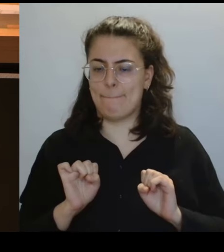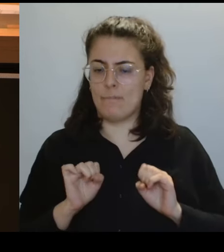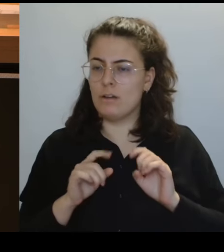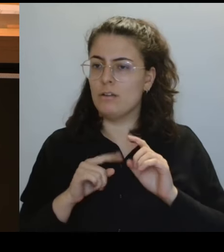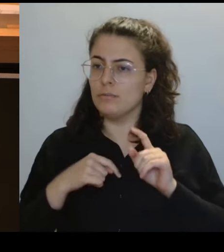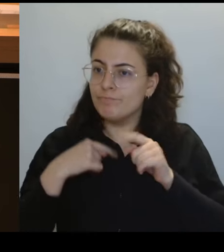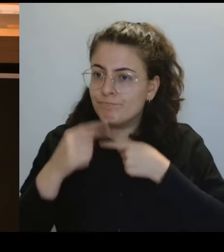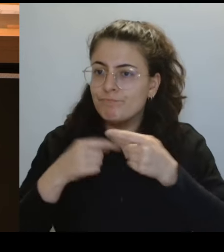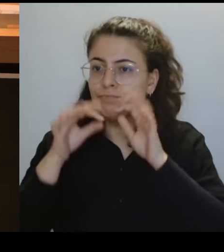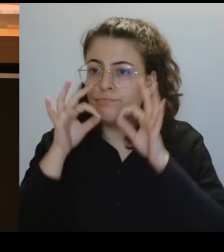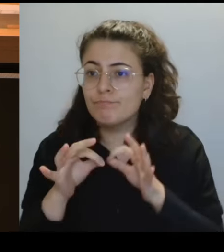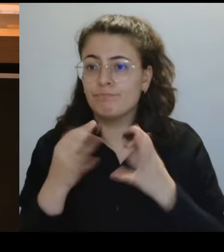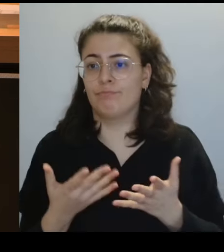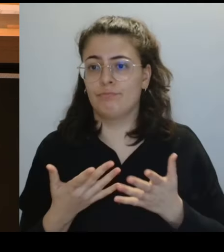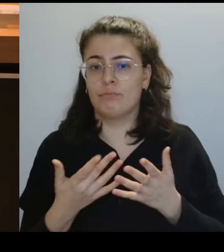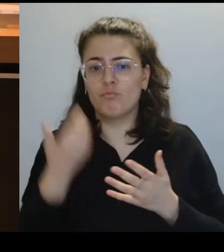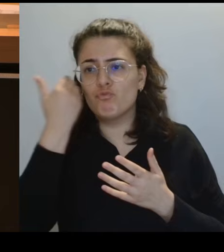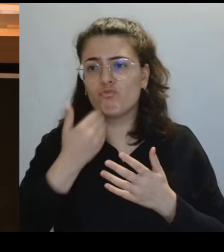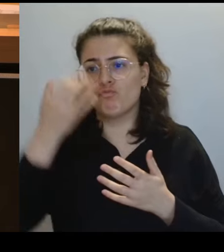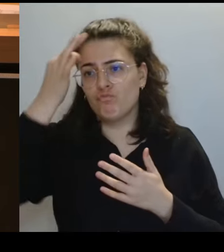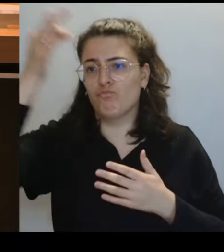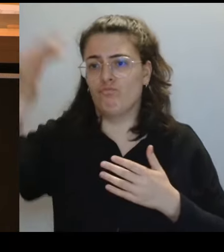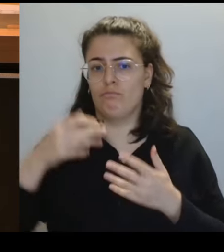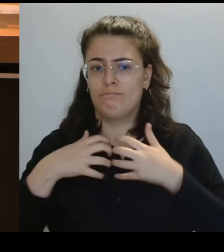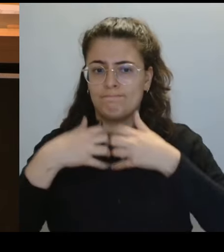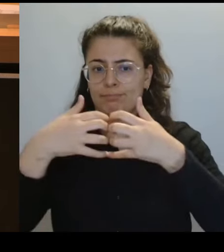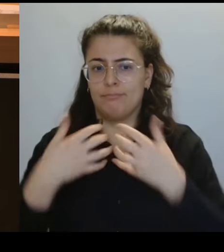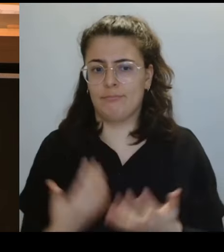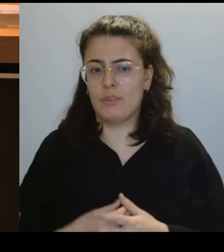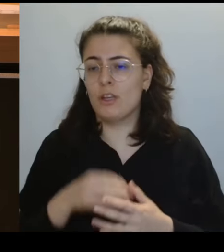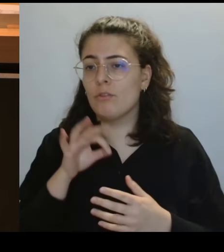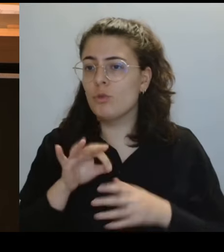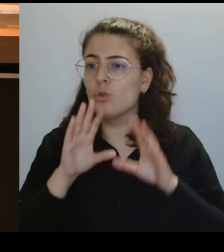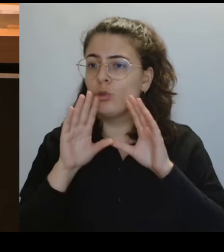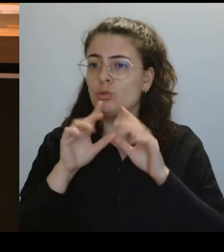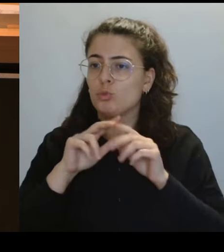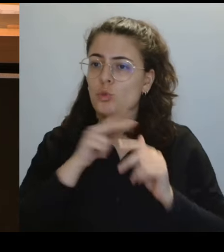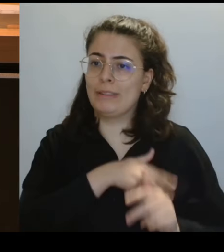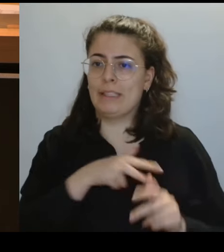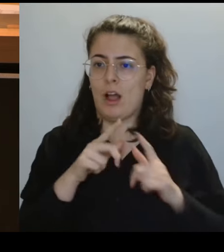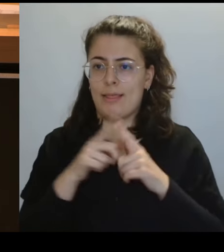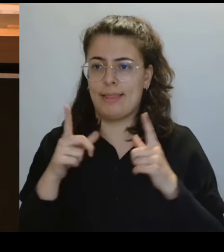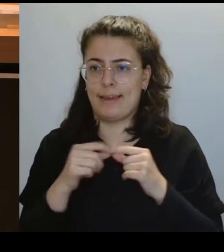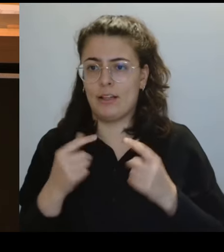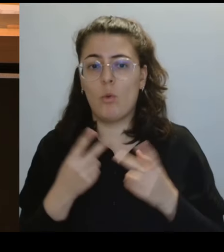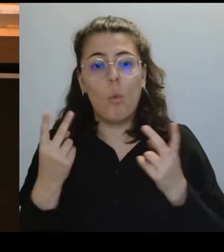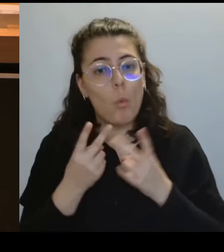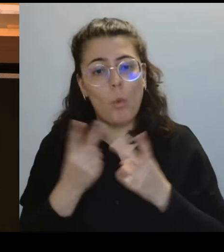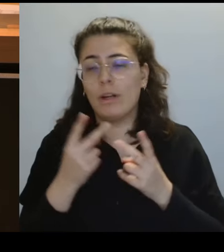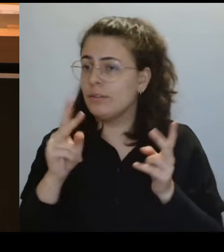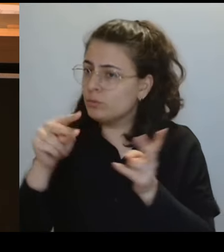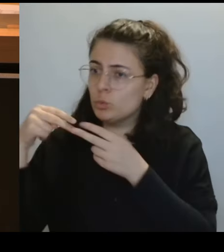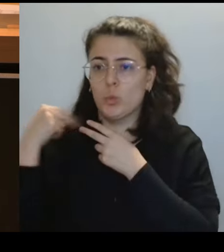Nutzung von Sozialticket? Oder gehen Sie dann wirklich zum altbewährten System zurück? Manchmal ist das Alte nicht das Schlechteste.